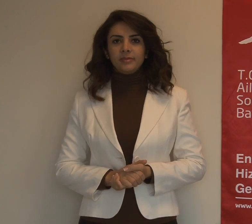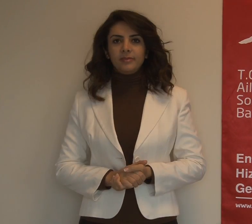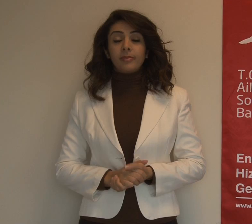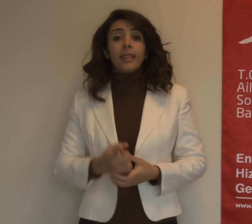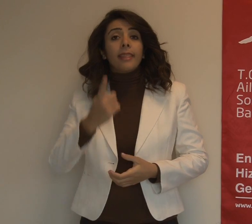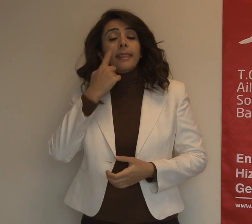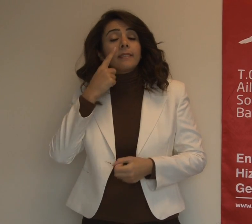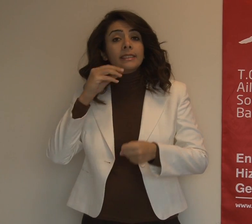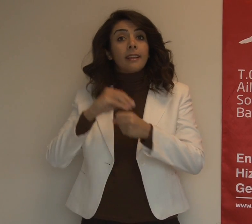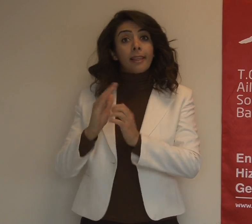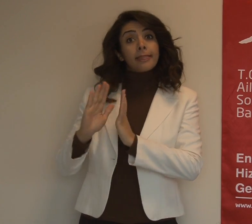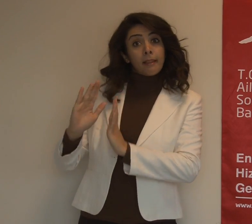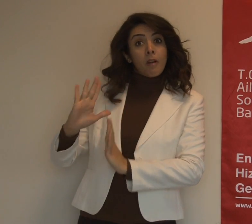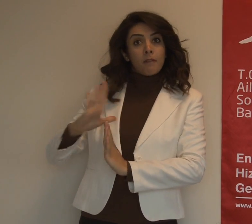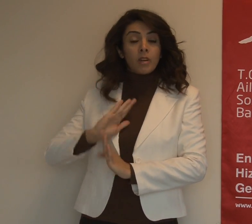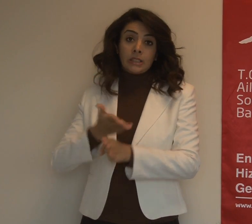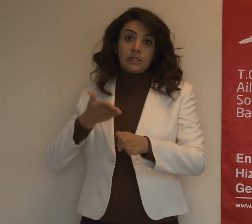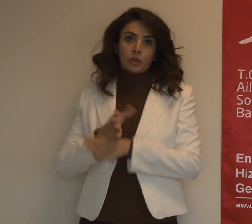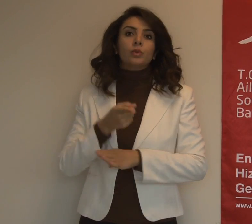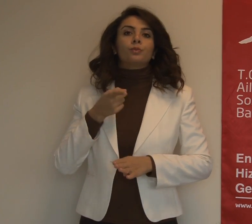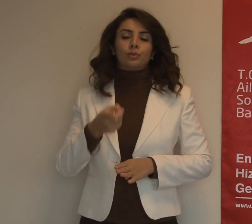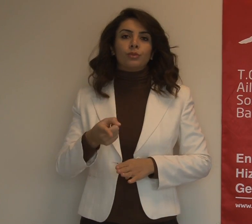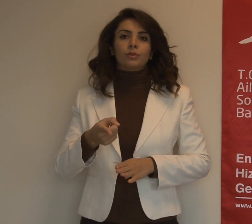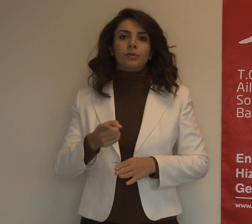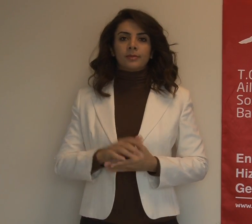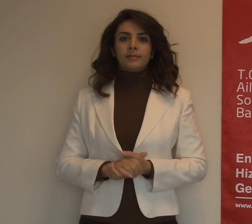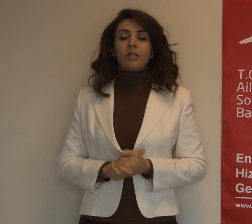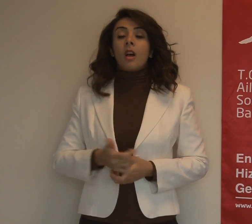"DEVLETTE DEVAM ESAS"